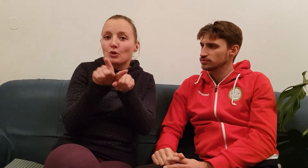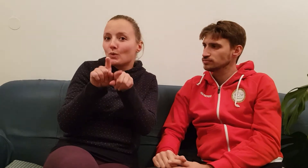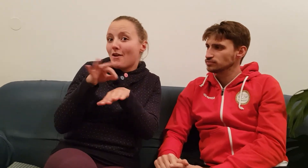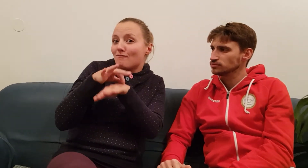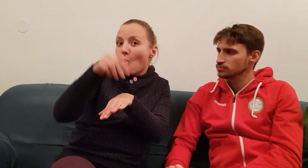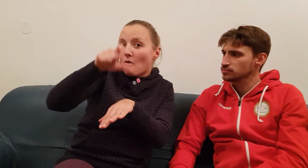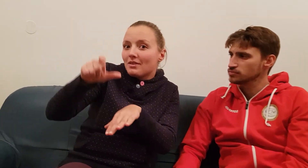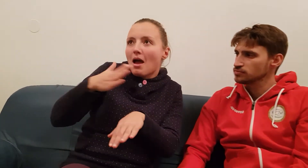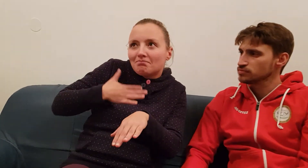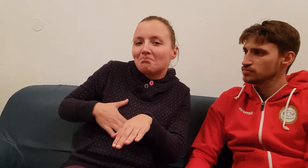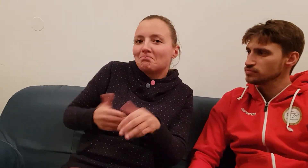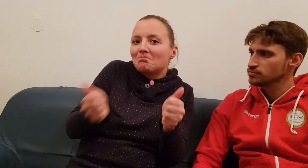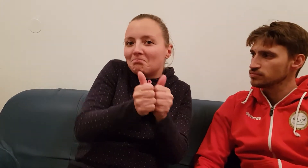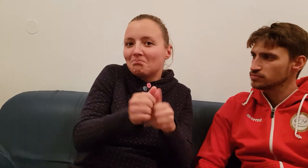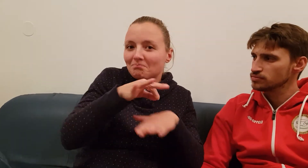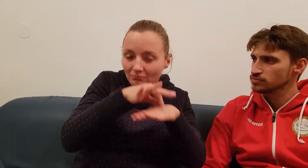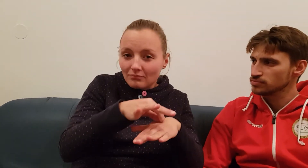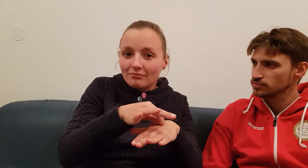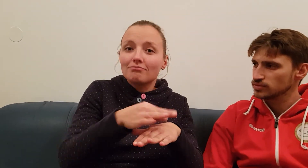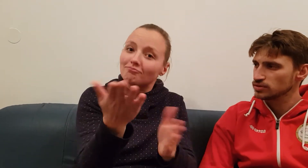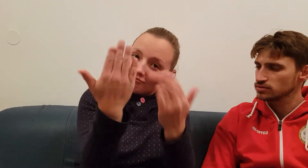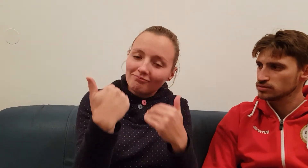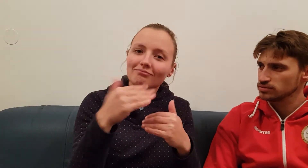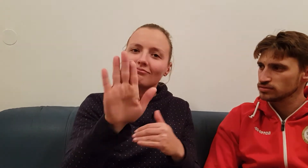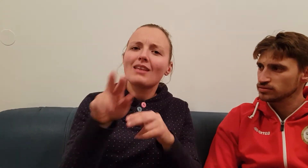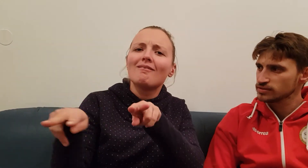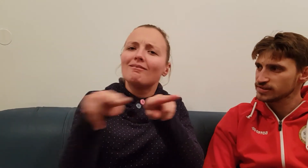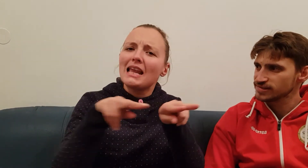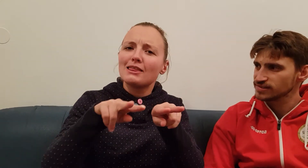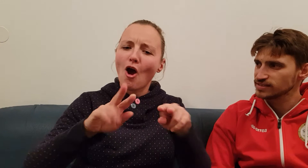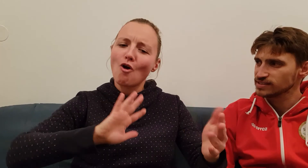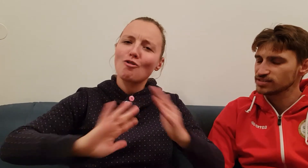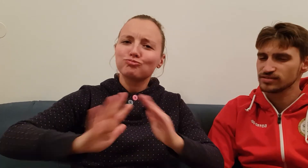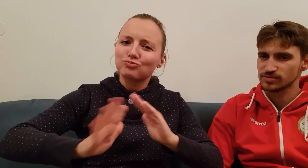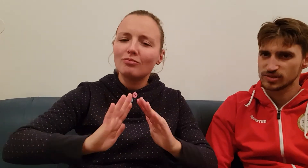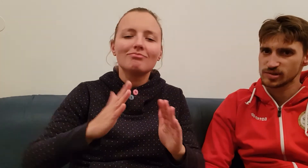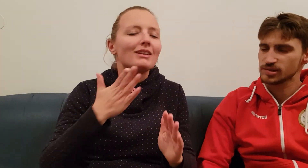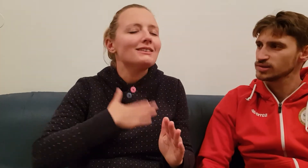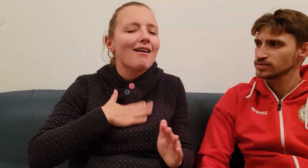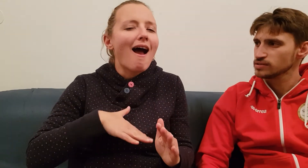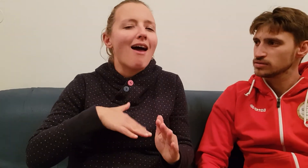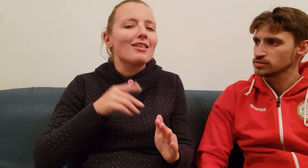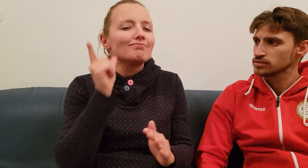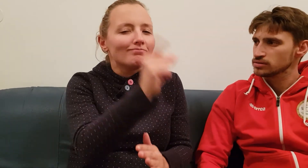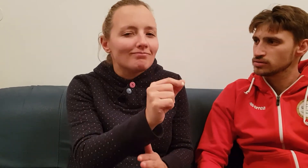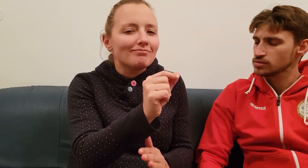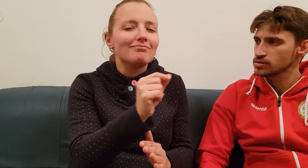in vodje, ki bi vodili otroke, pošljite nam video v znakovnem jeziku in povejte: zakaj bi šli,